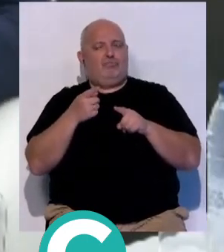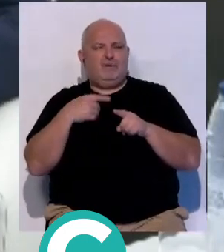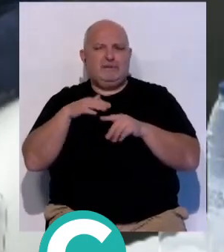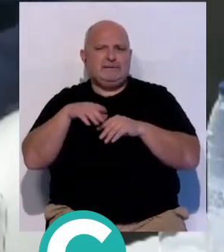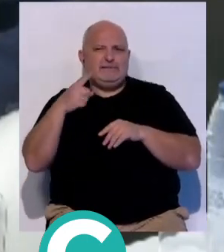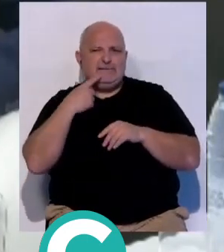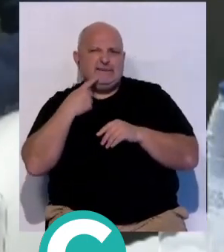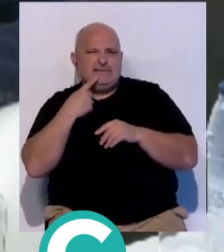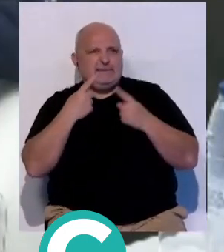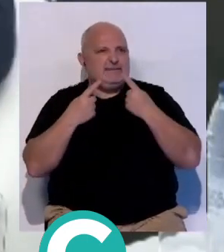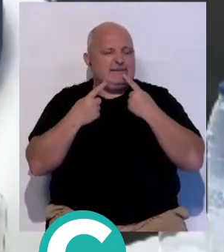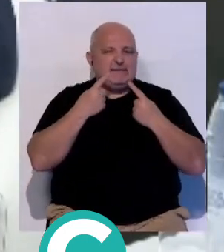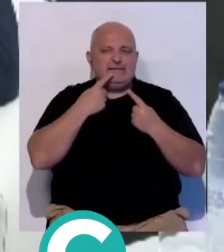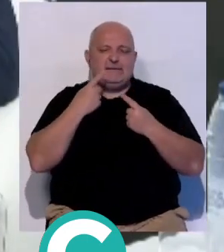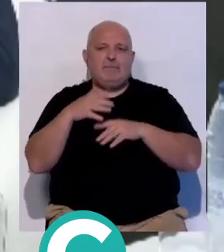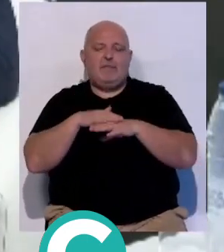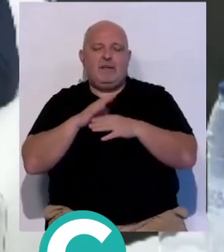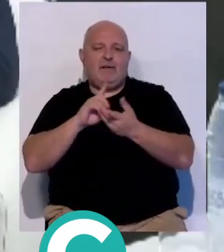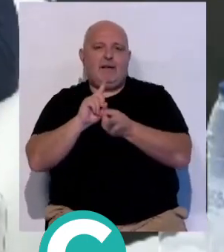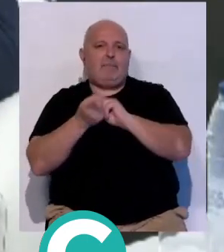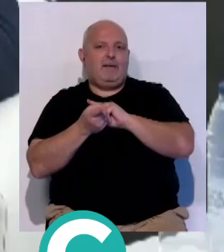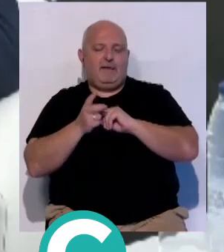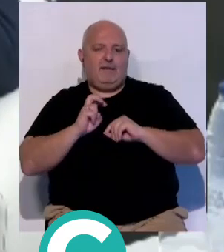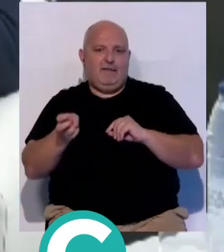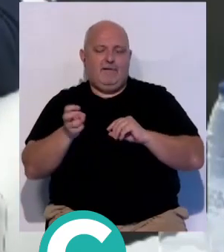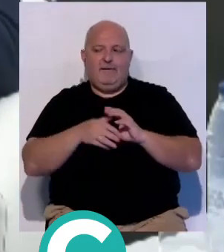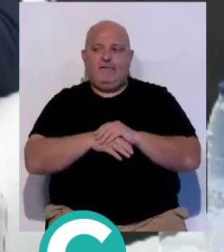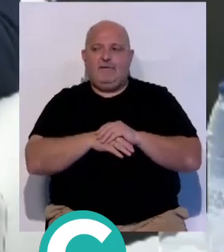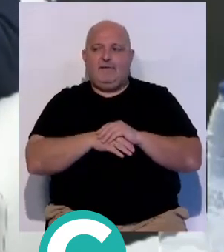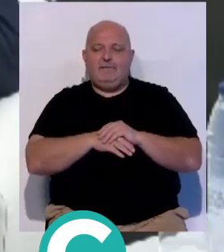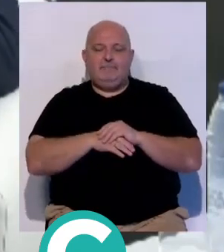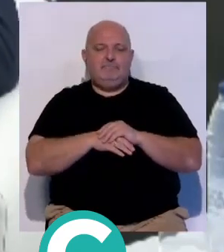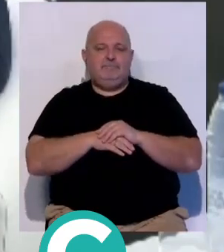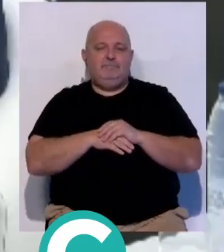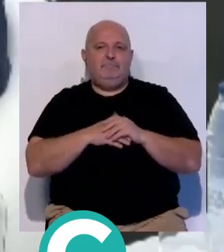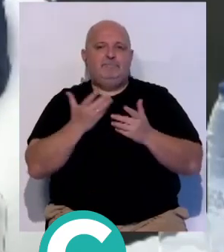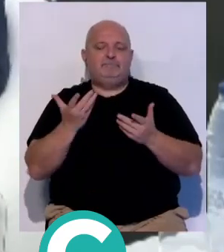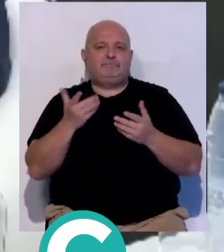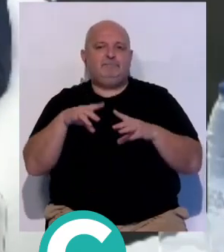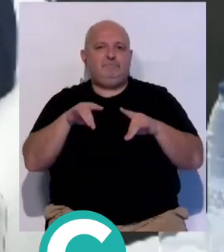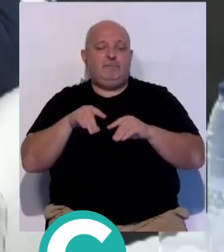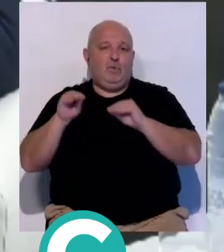dice oye perdona Pepe y ya cambia pero a ver hemos estamos en la tierra de ellos Nosotros